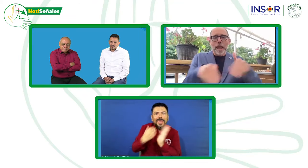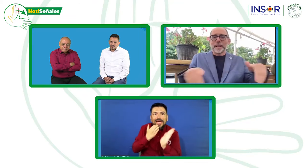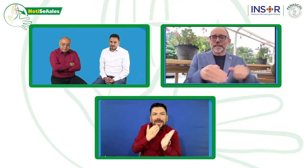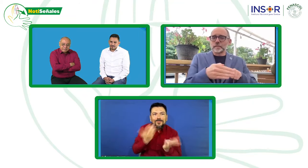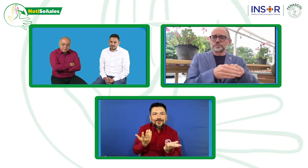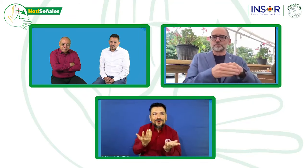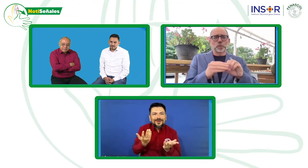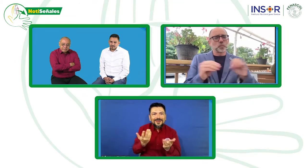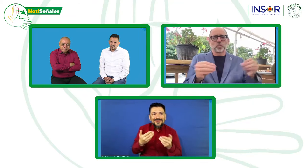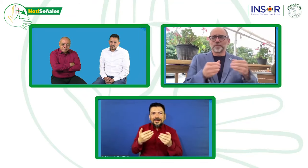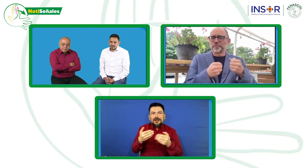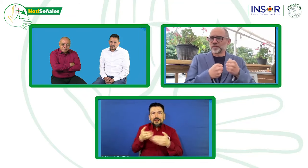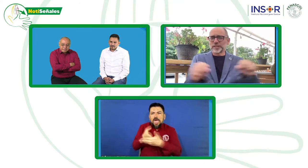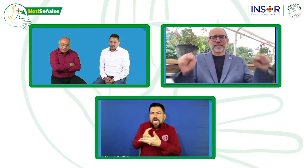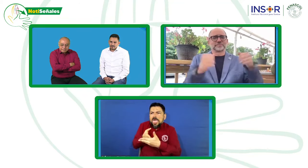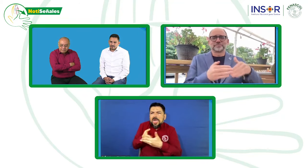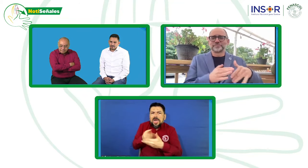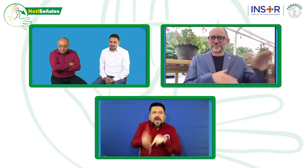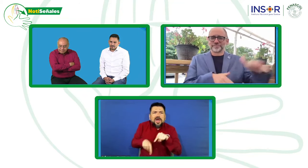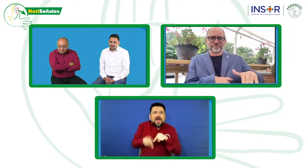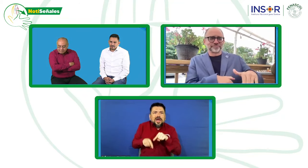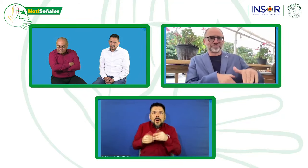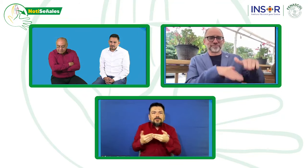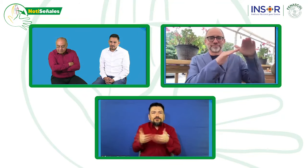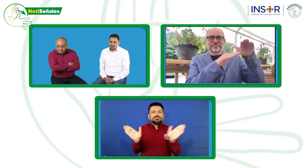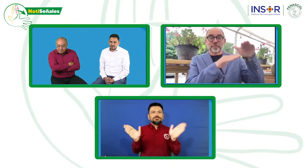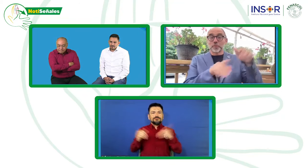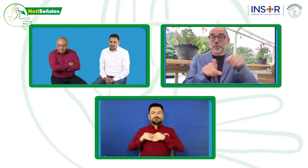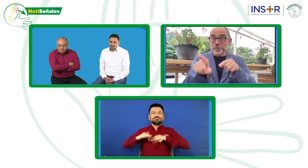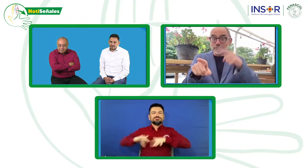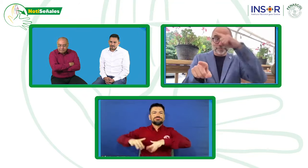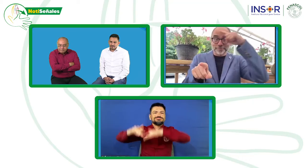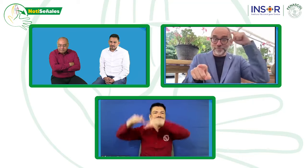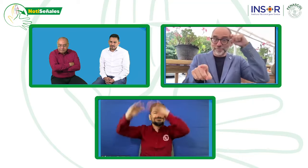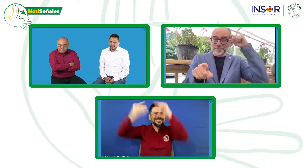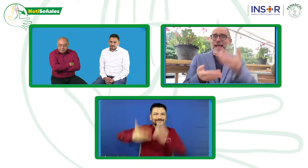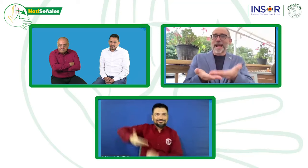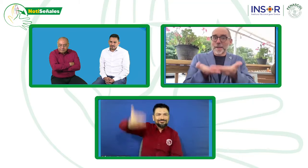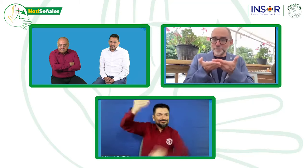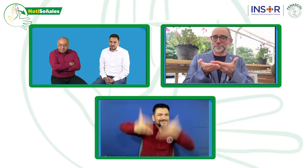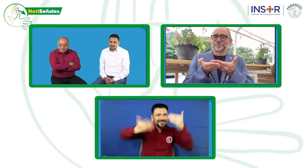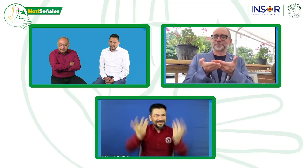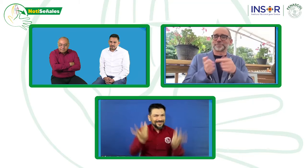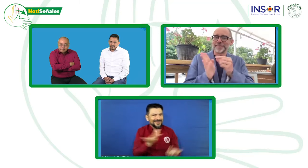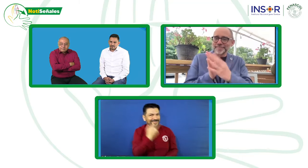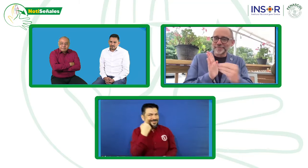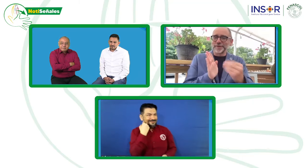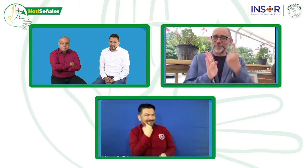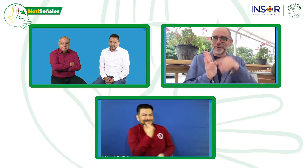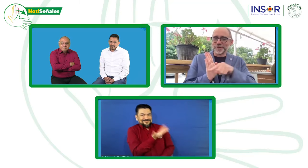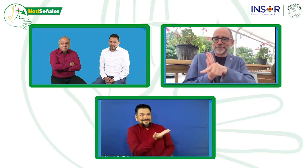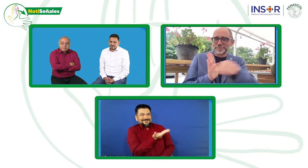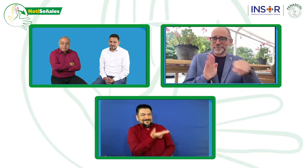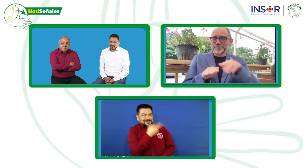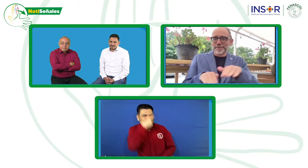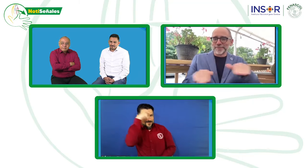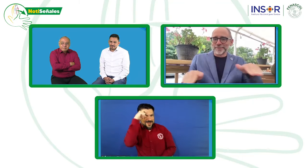esto se puede lograr y que ellos también se sueñen a sus hijos de esta manera que no hay